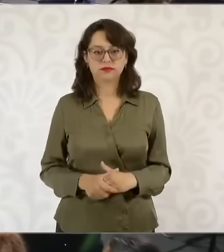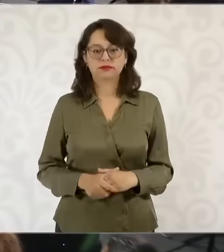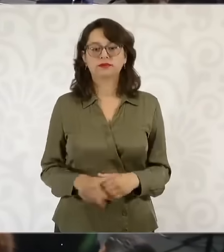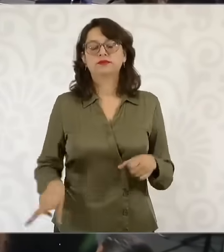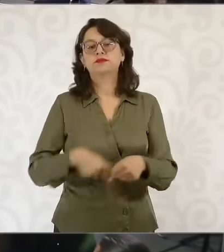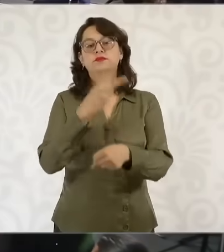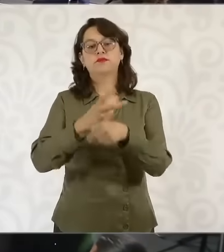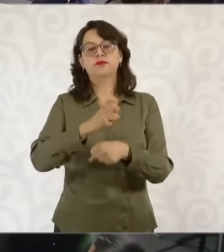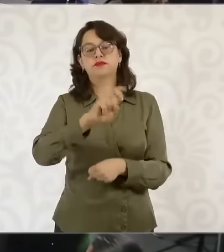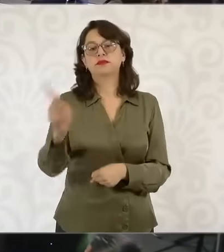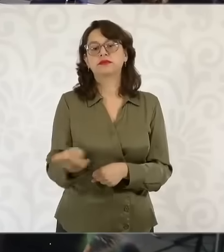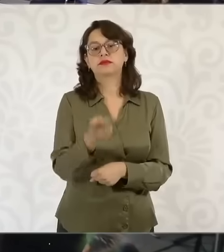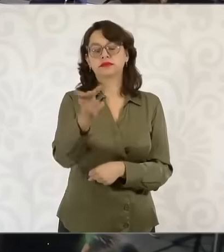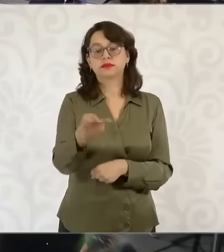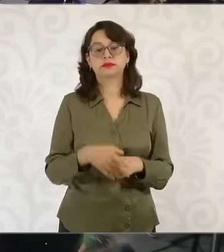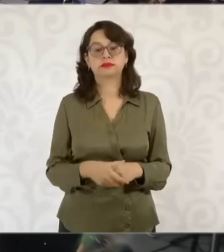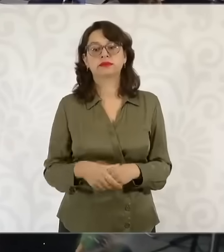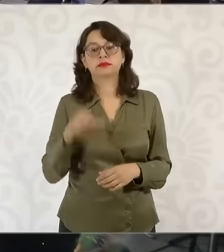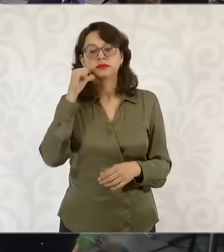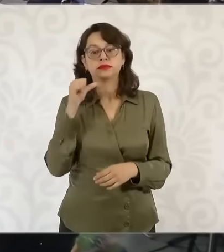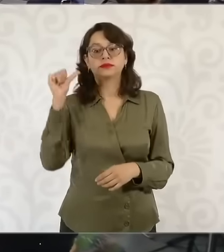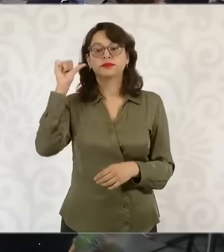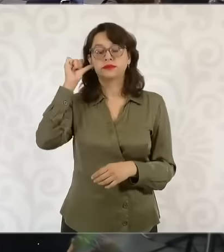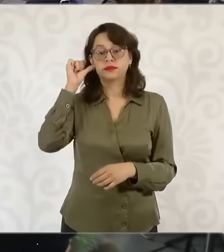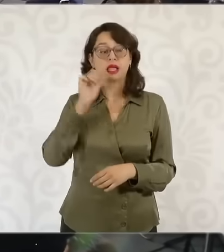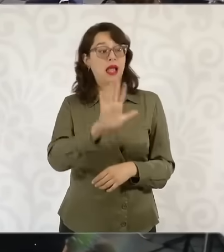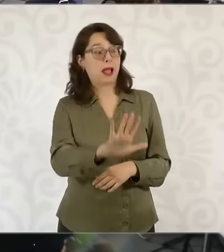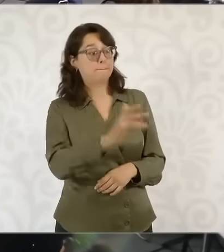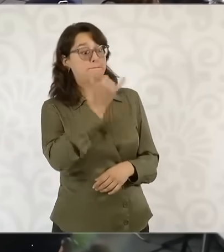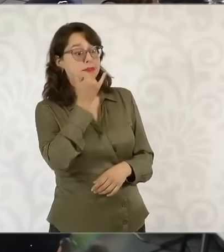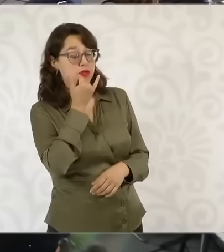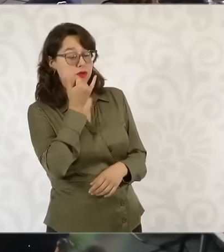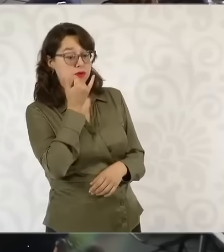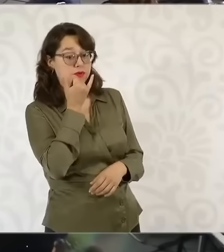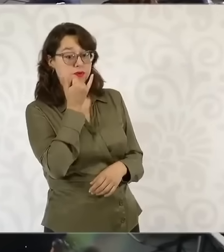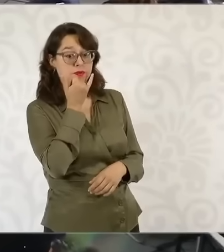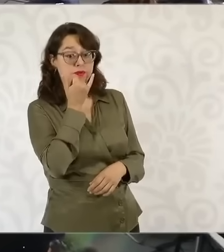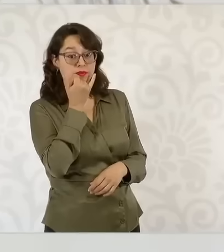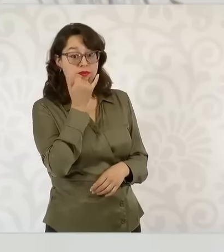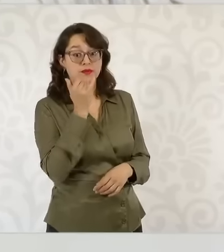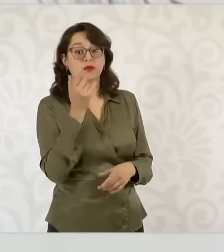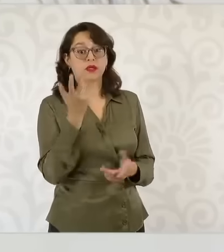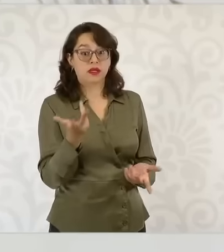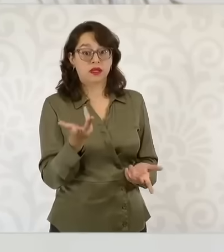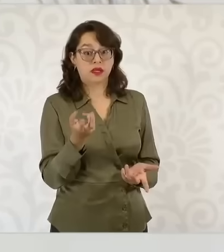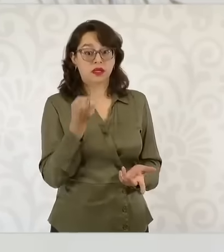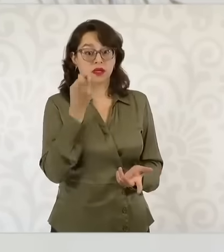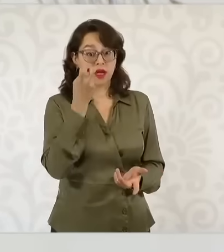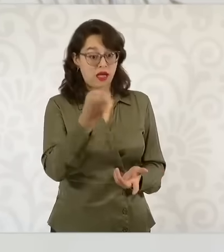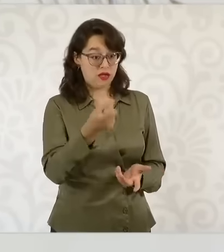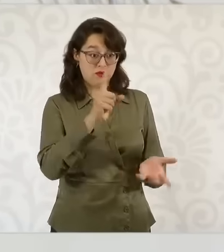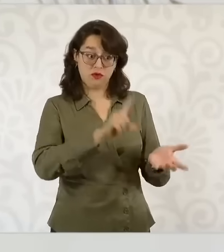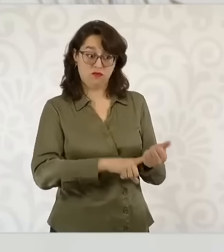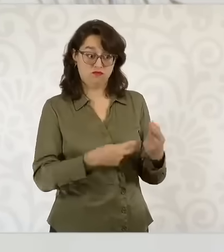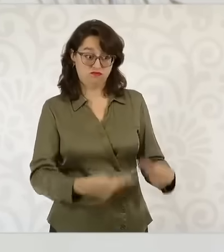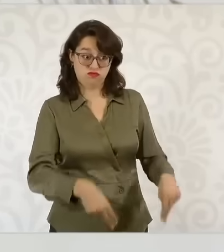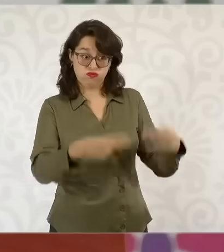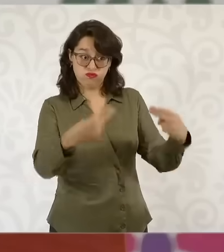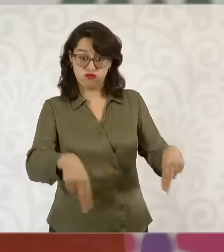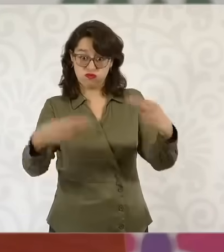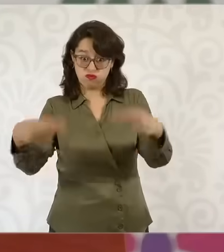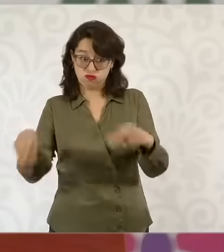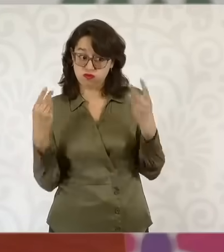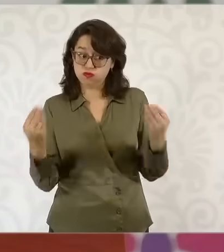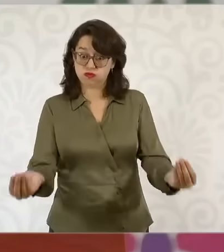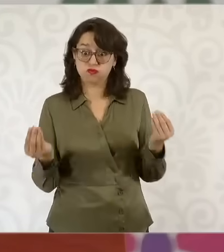que eh bueno, ayer presentó el el Por cierto, eh todo eso tenía que ver con un montón de negocios